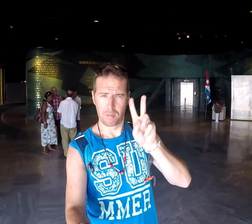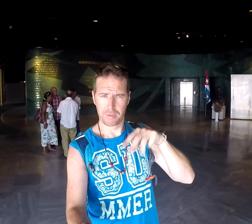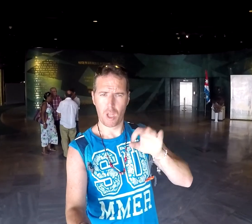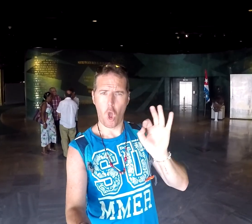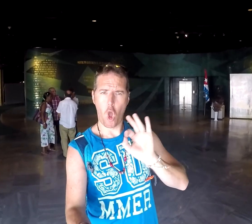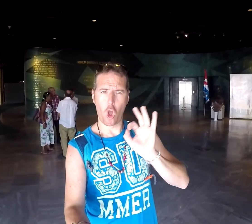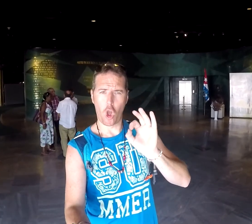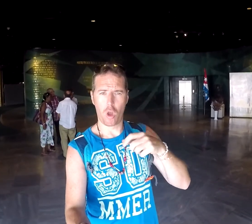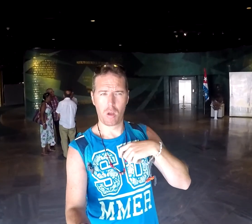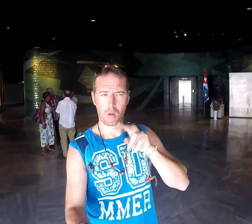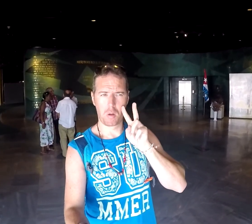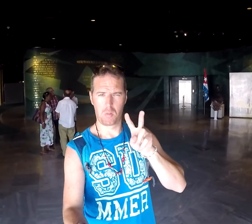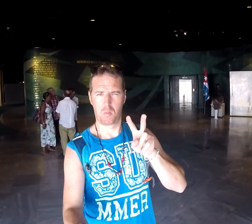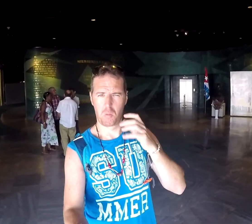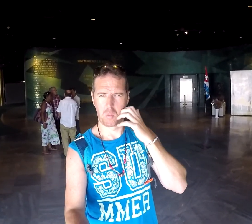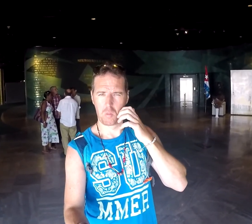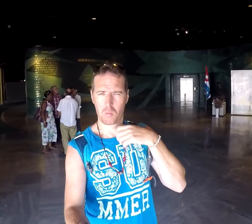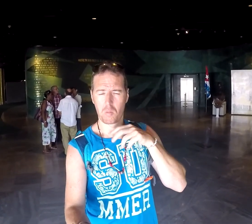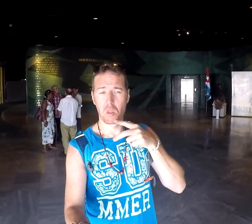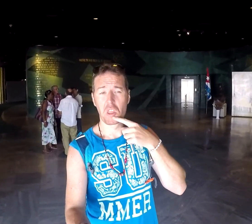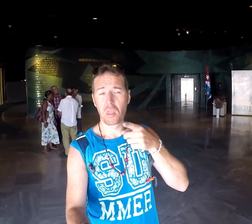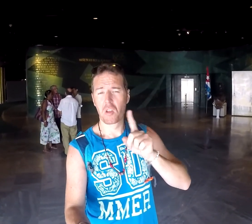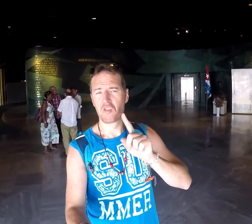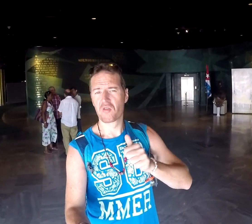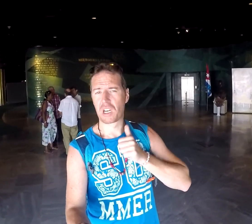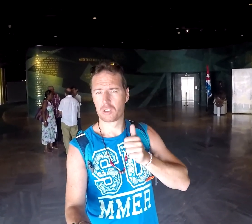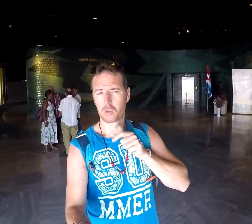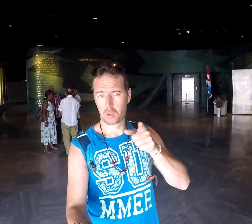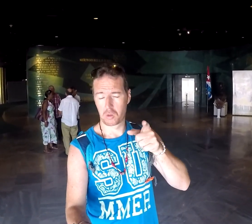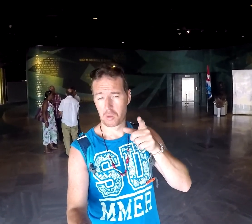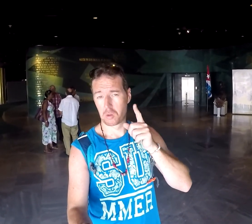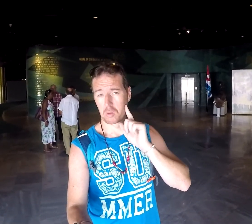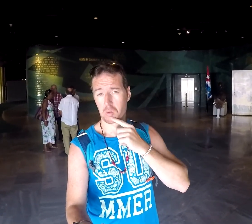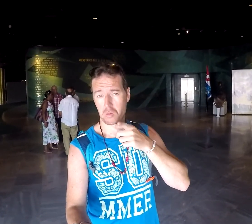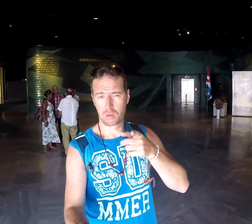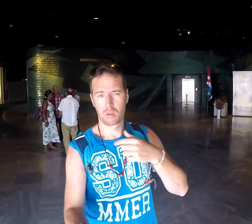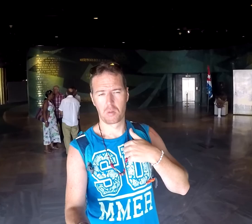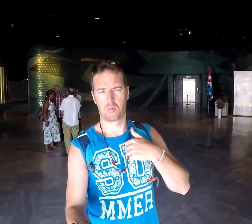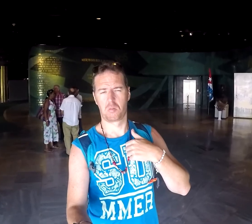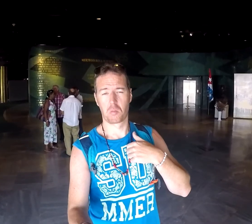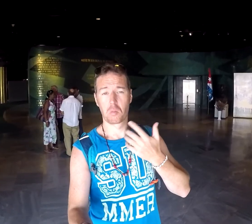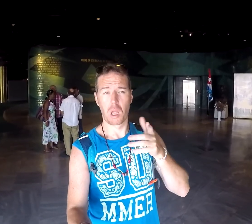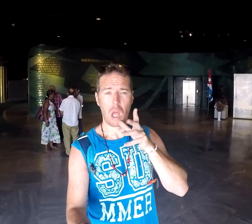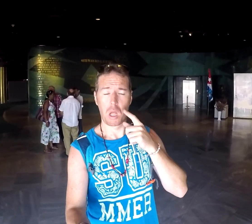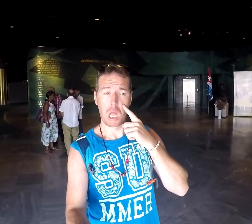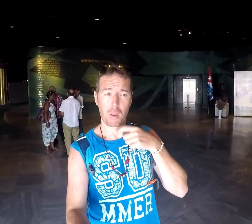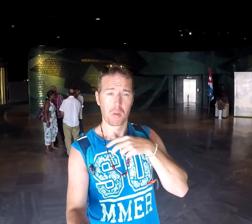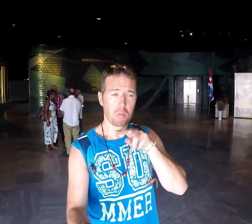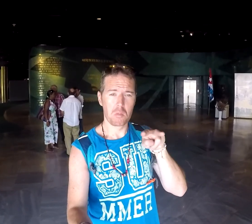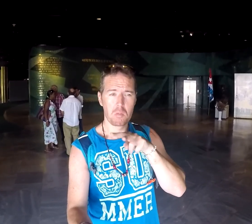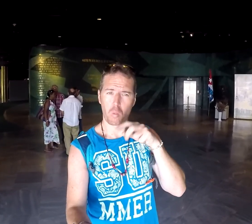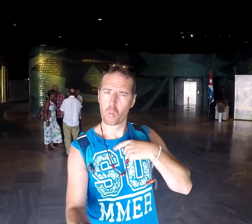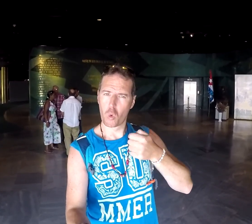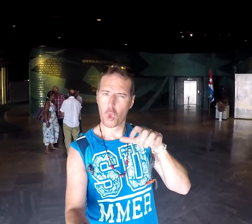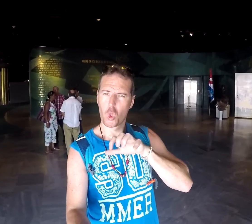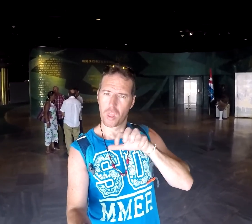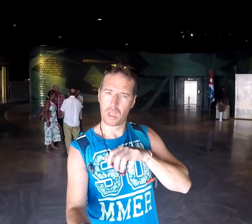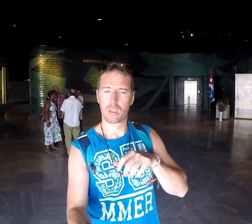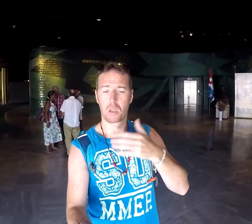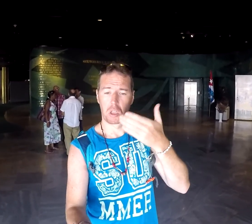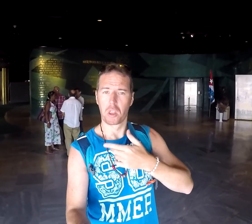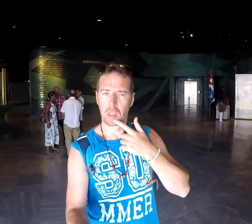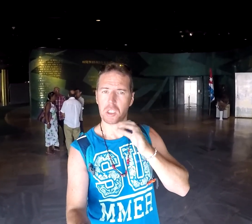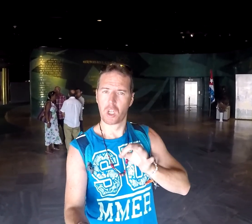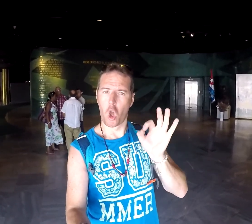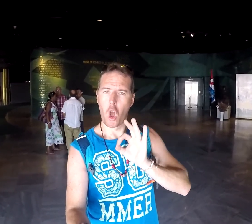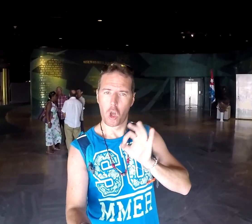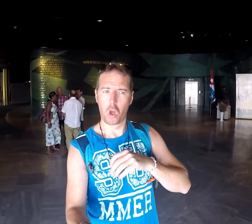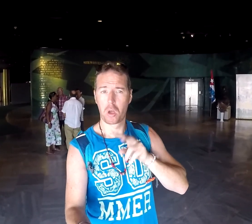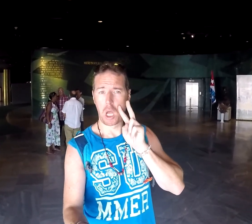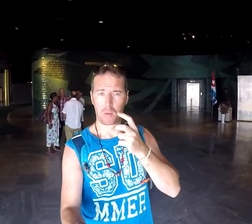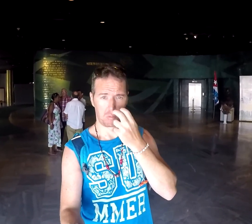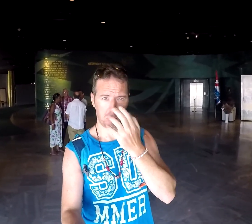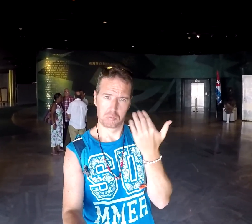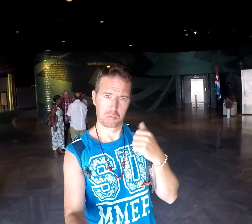Dicen que es de oro y me extrañaba un poco, mis amigos dicen que es falso y yo tengo dudas, vamos a verlo